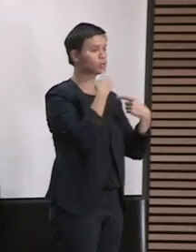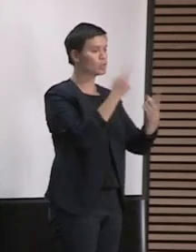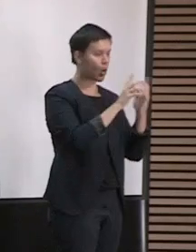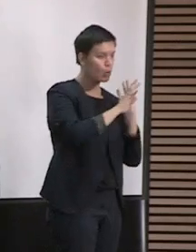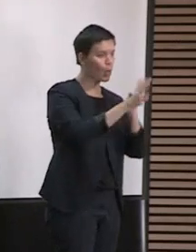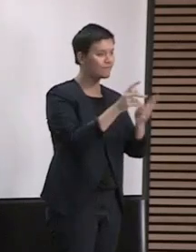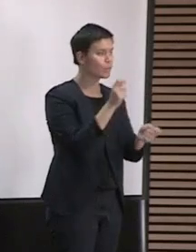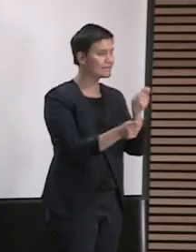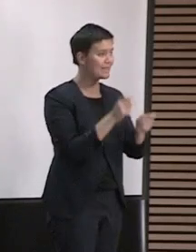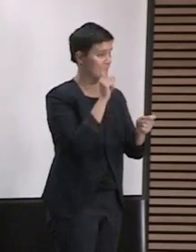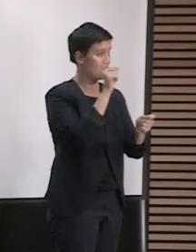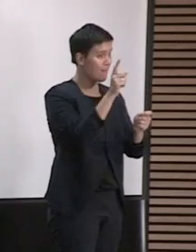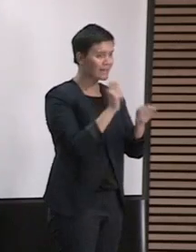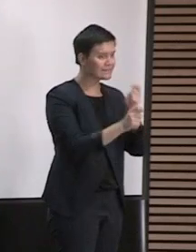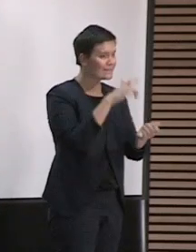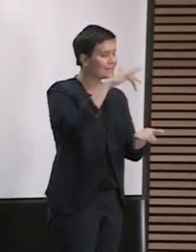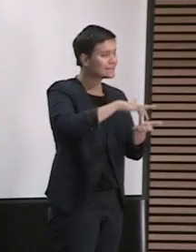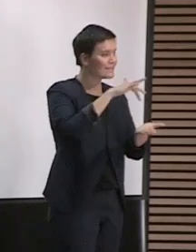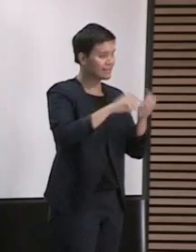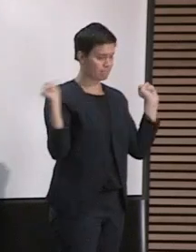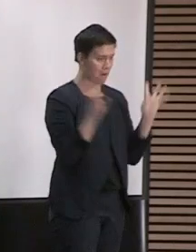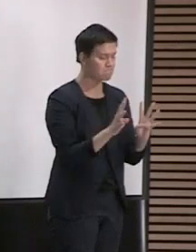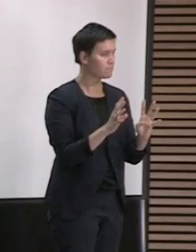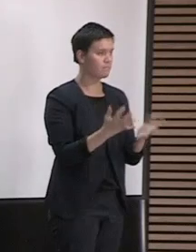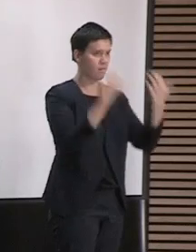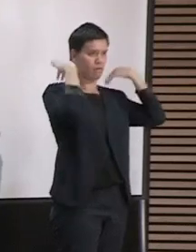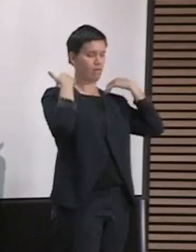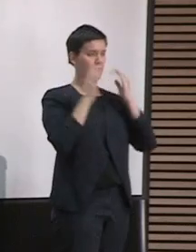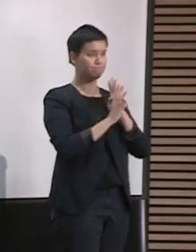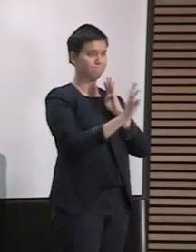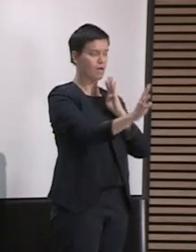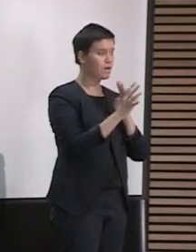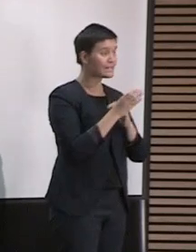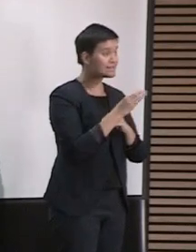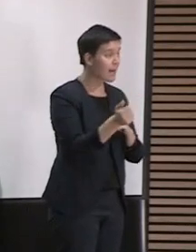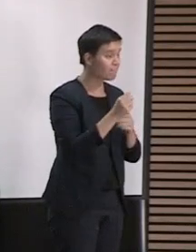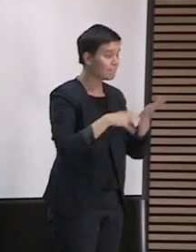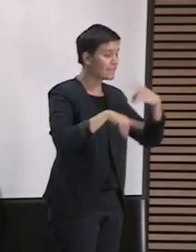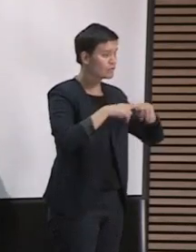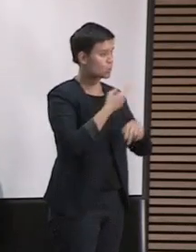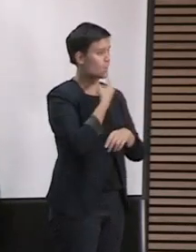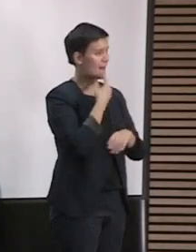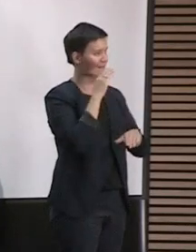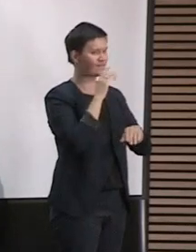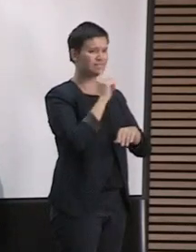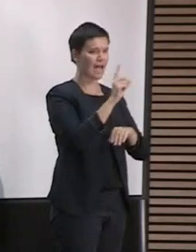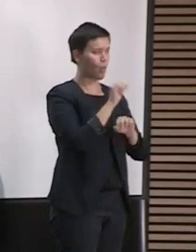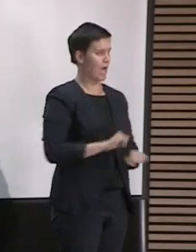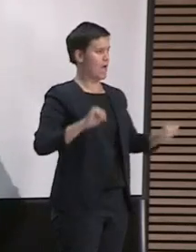Grammar kia whakamatauria. Kua whakaaturia e nga matua e